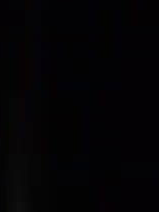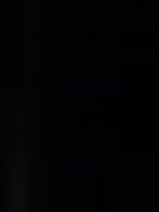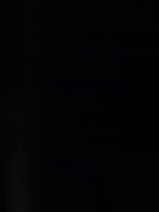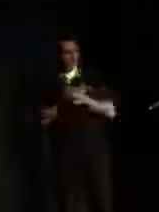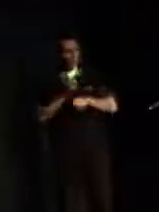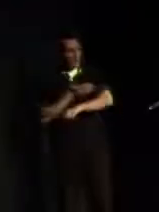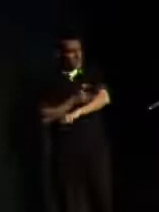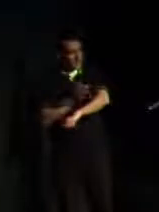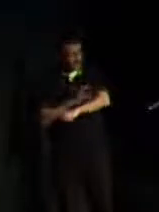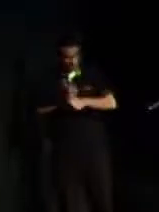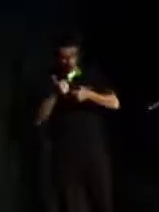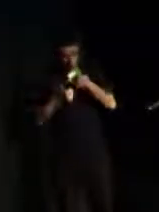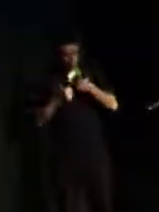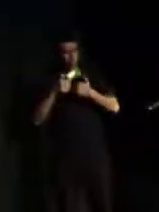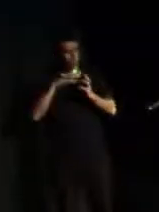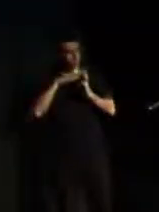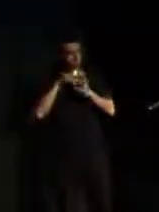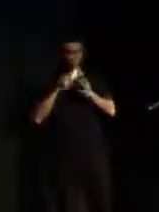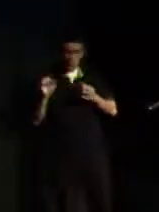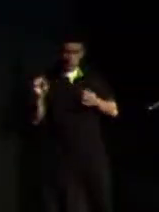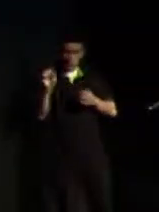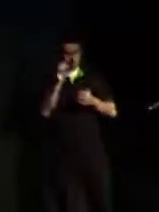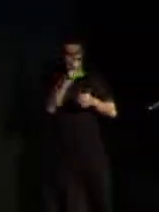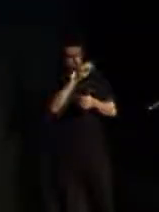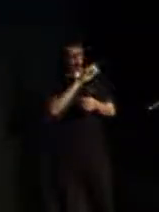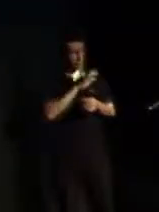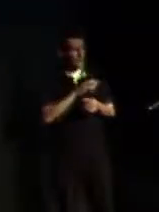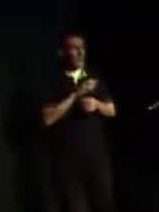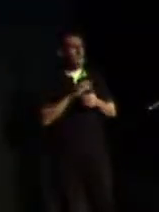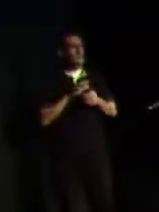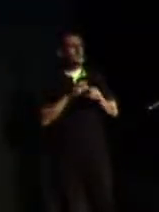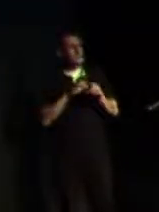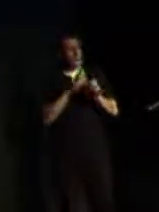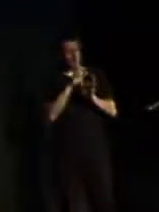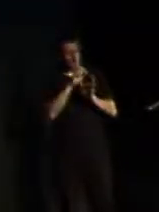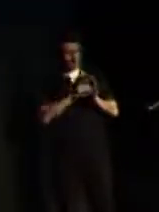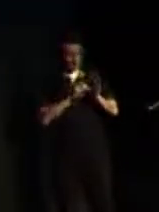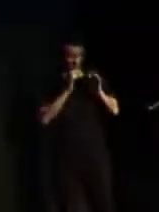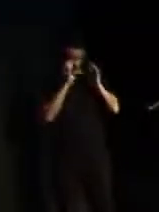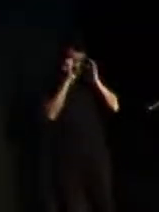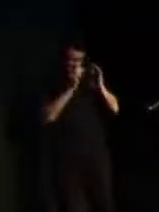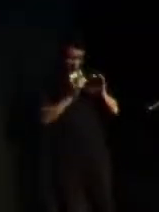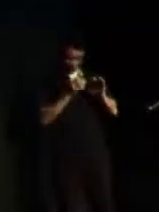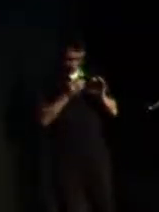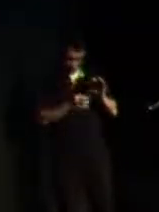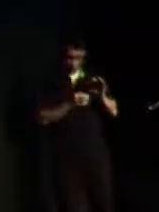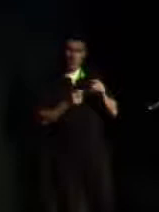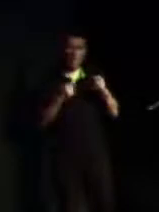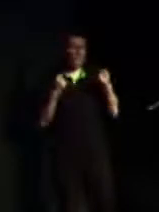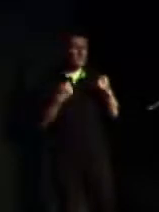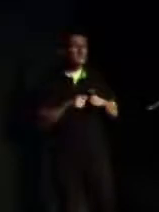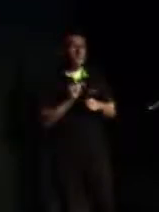e, para que os direitos sejam respeitados, é preciso haver um ambiente harmônico,